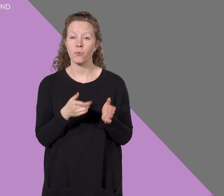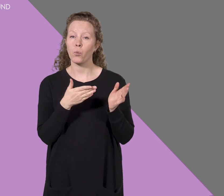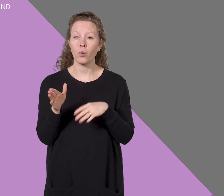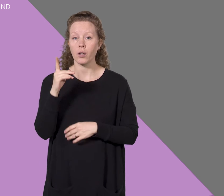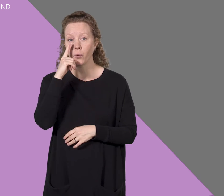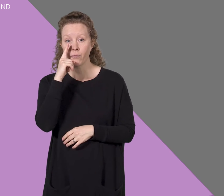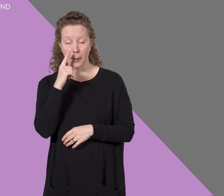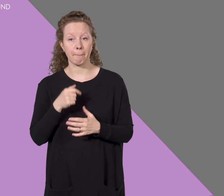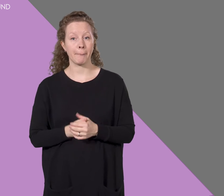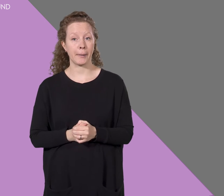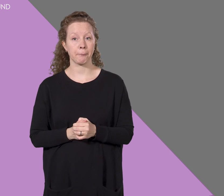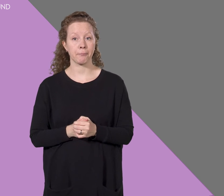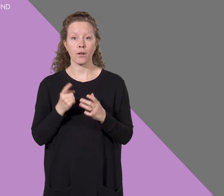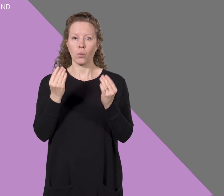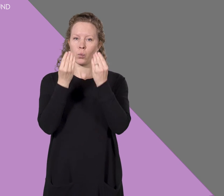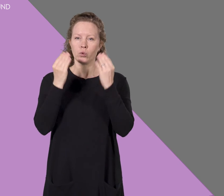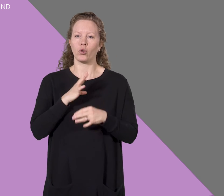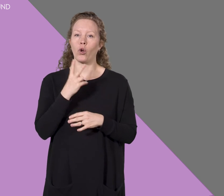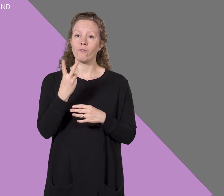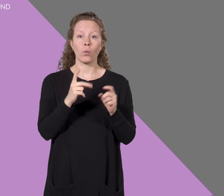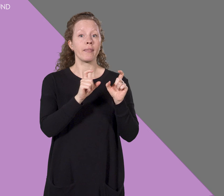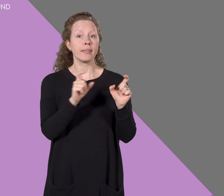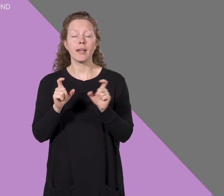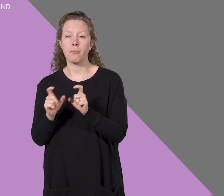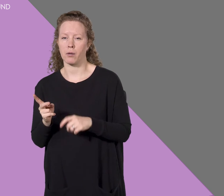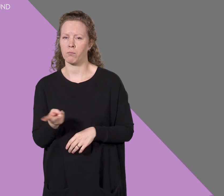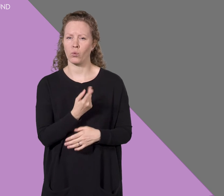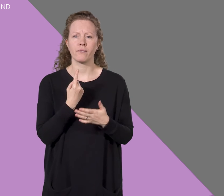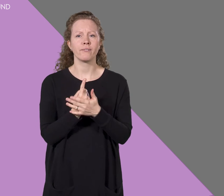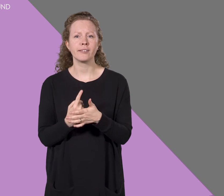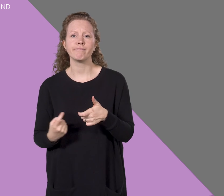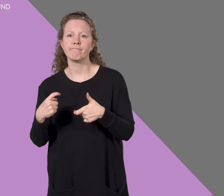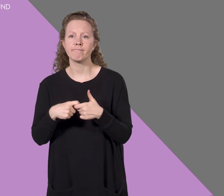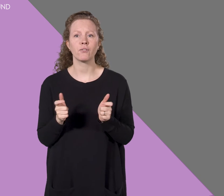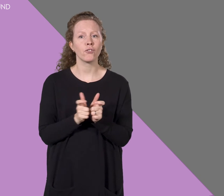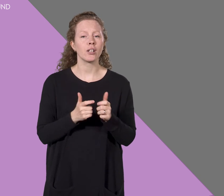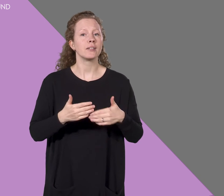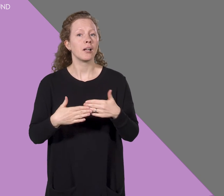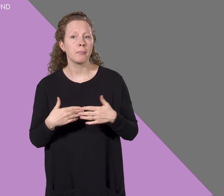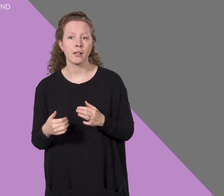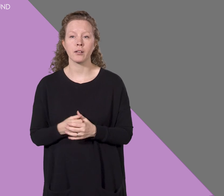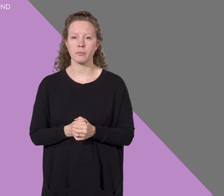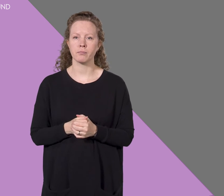Kursen handlar om två teman som är viktiga i föreningsarbetet, -